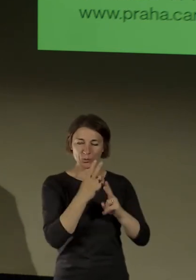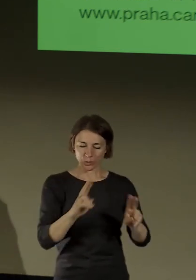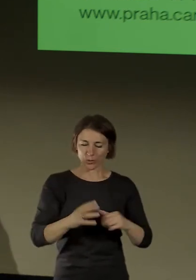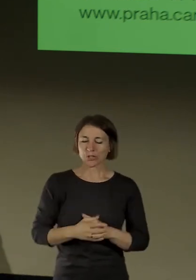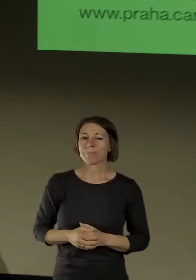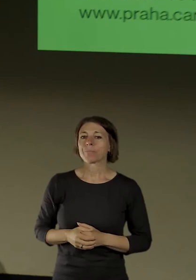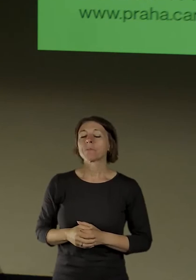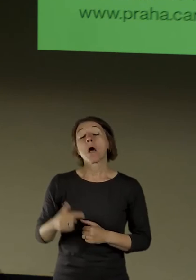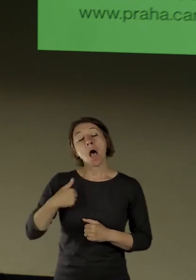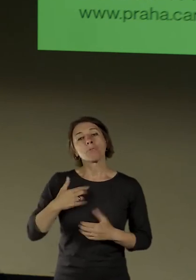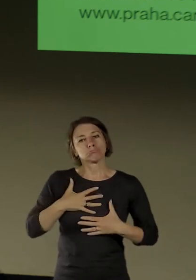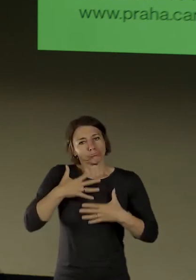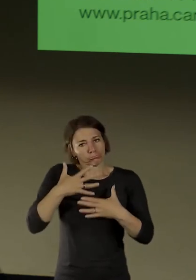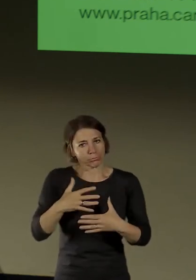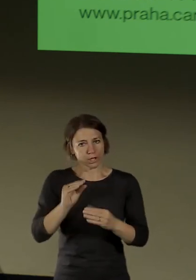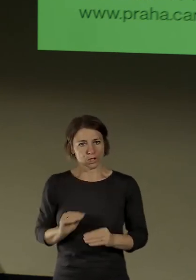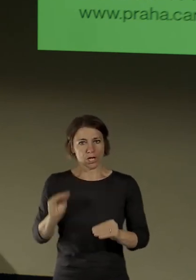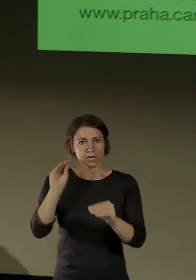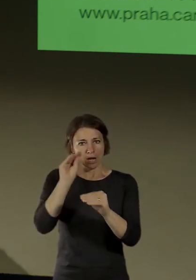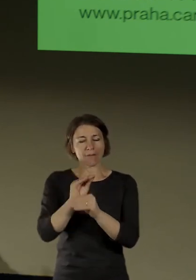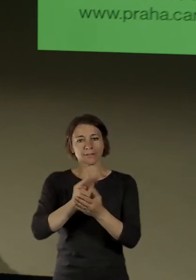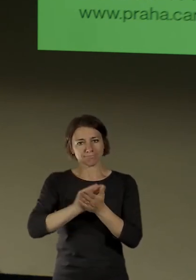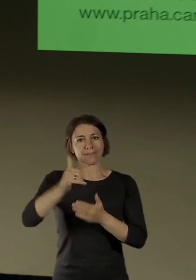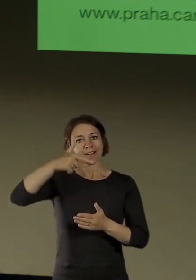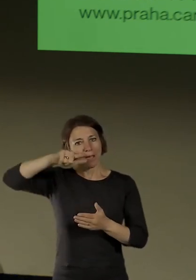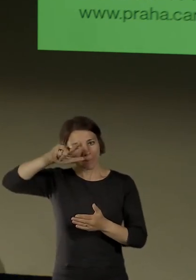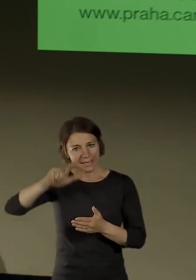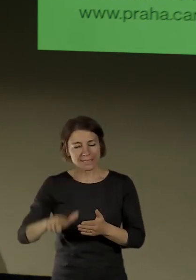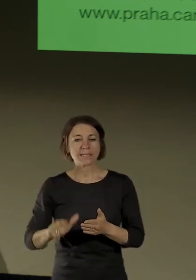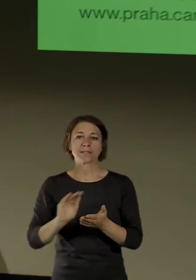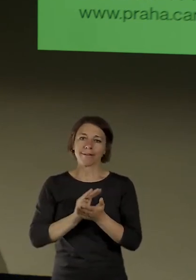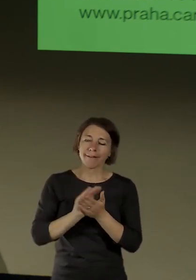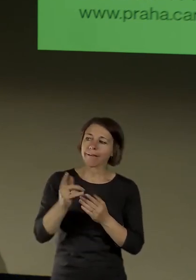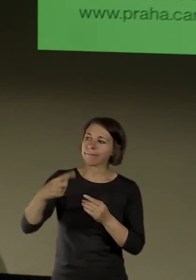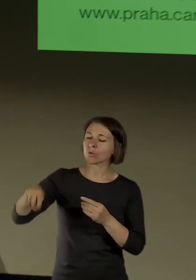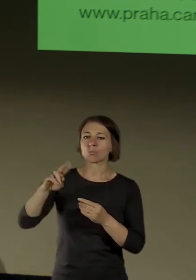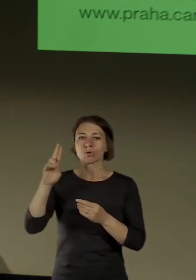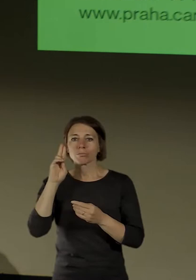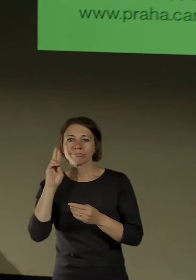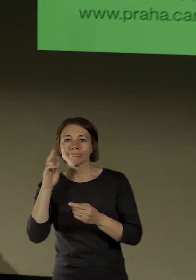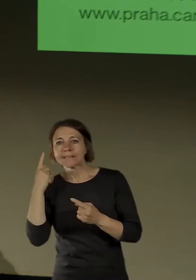zpřístupnili ten plán tady po dobu dvou měsíců, připravili jsme komunikační kampaň v rámci